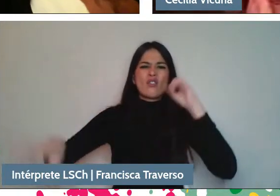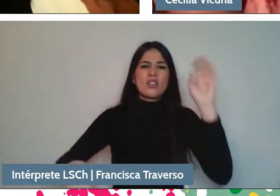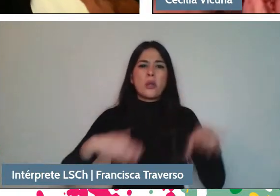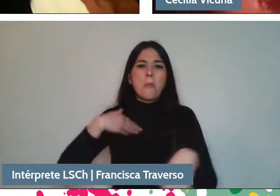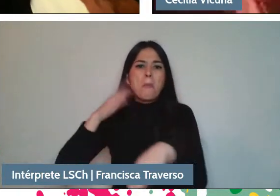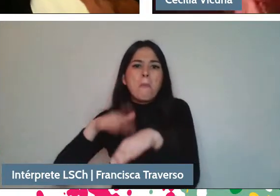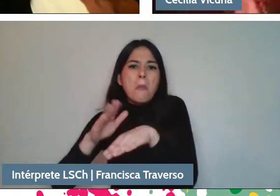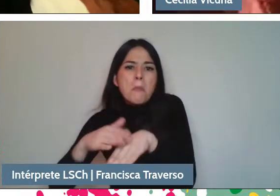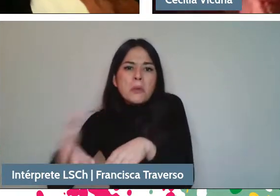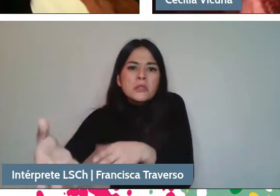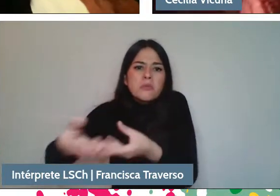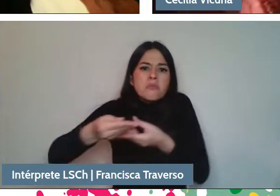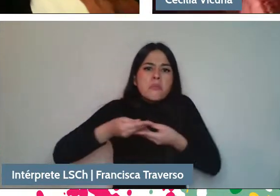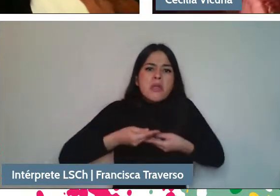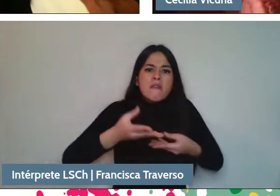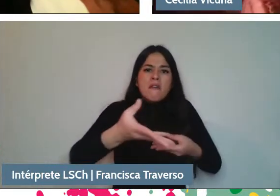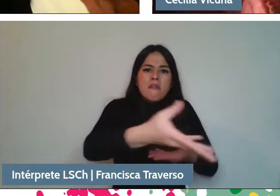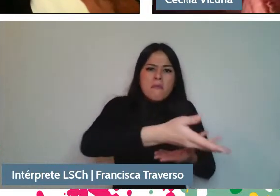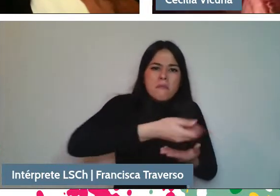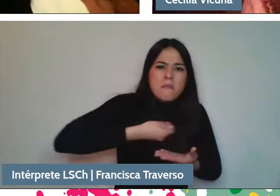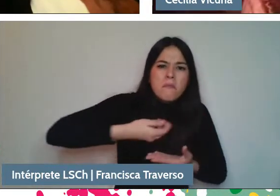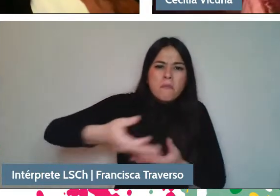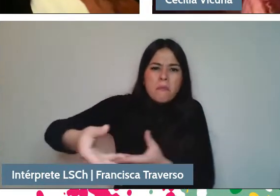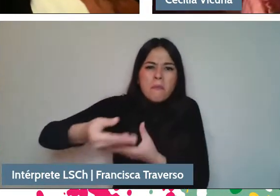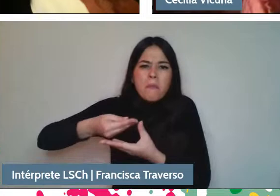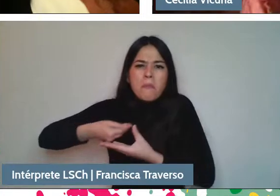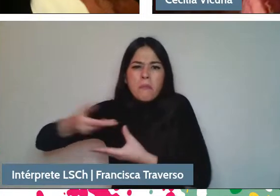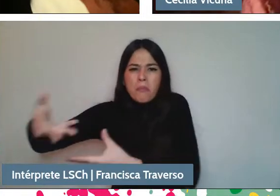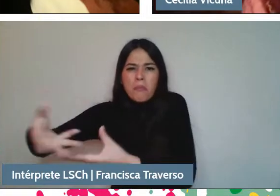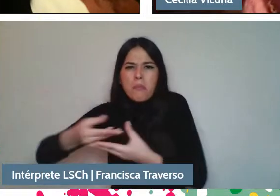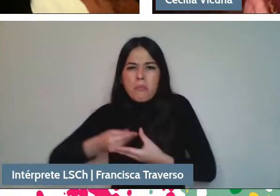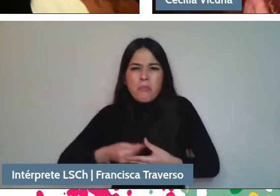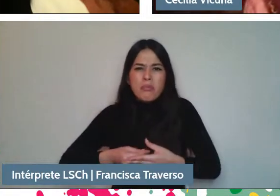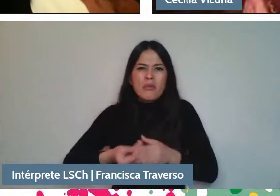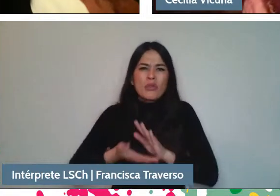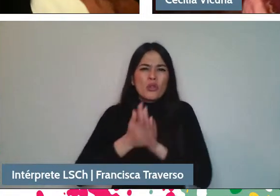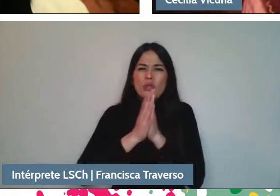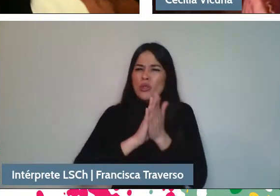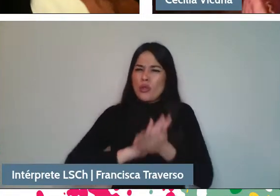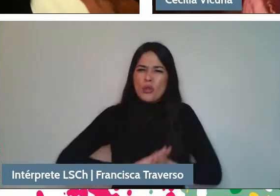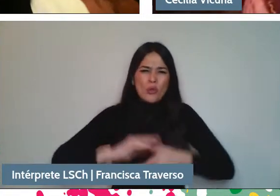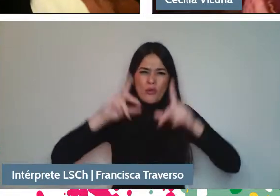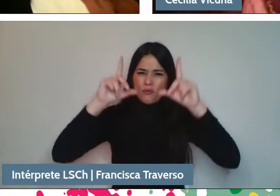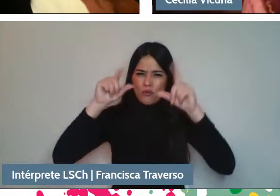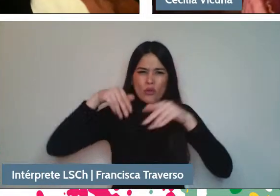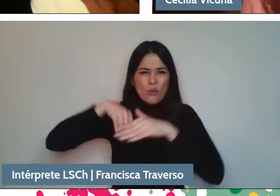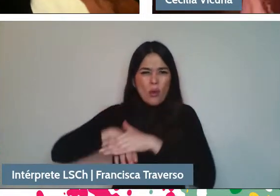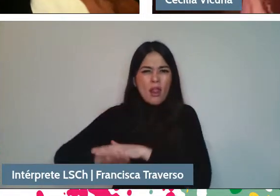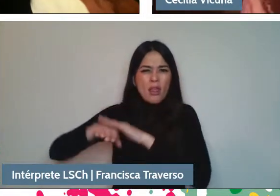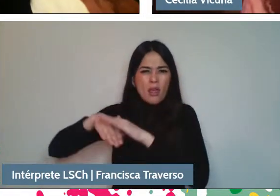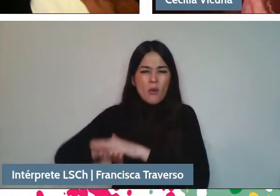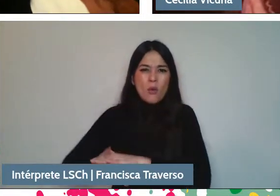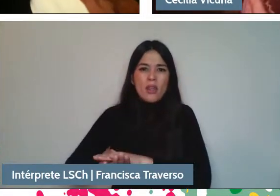y yo me llevaba para la casa: revistitas, papelitos, anuncios, toda clase de cosas. Y más las basuras que yo recogía en Londres.